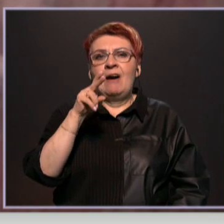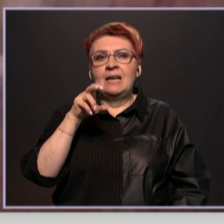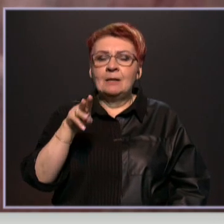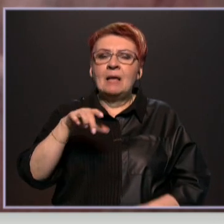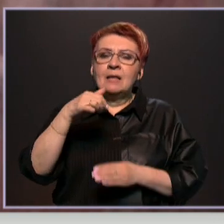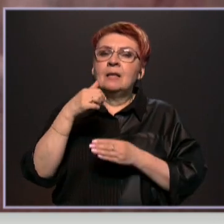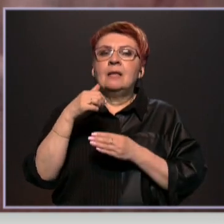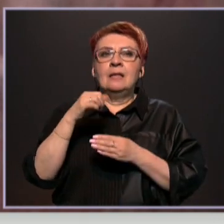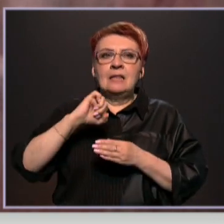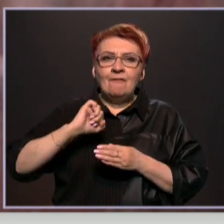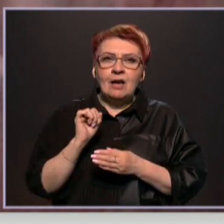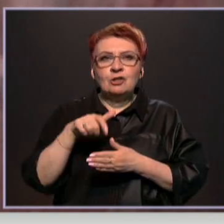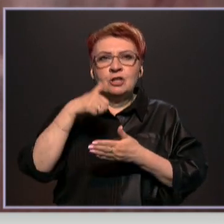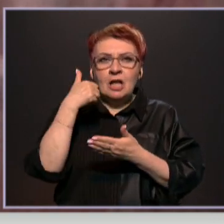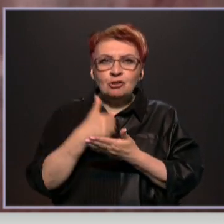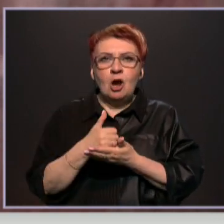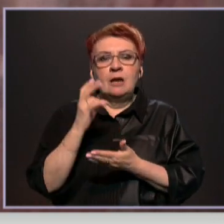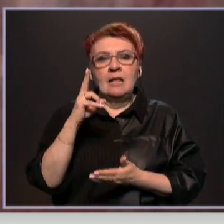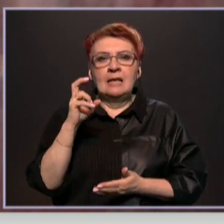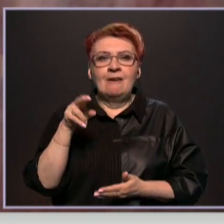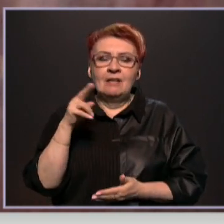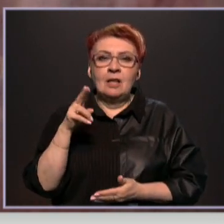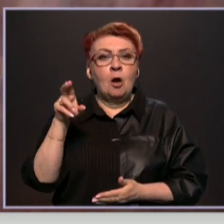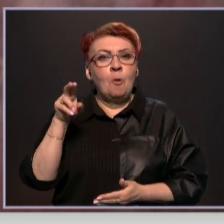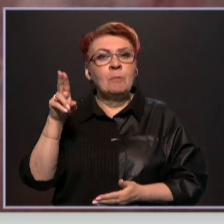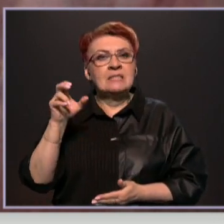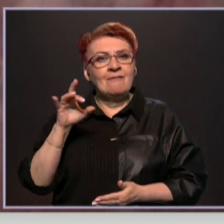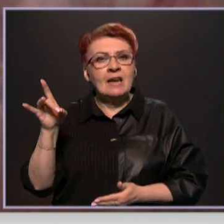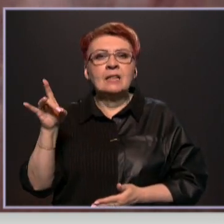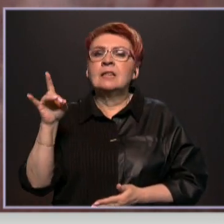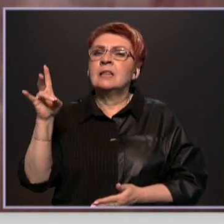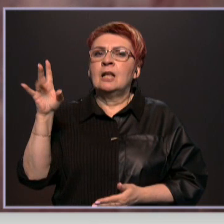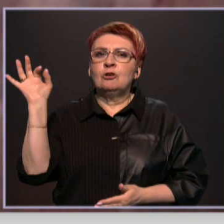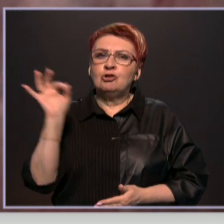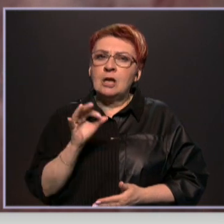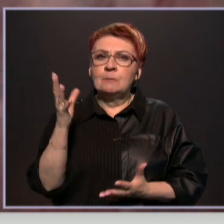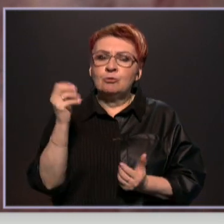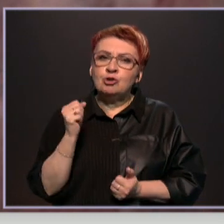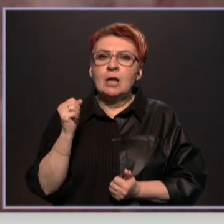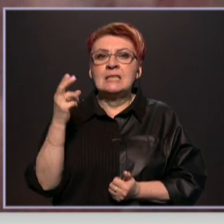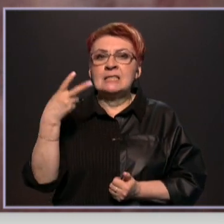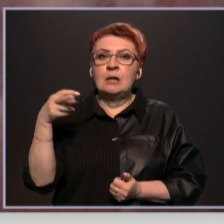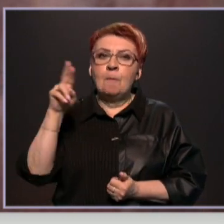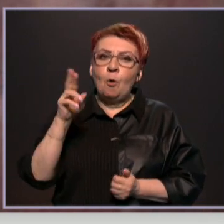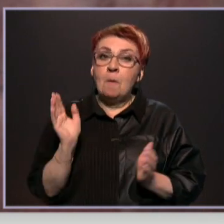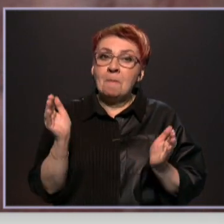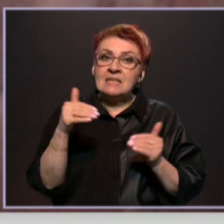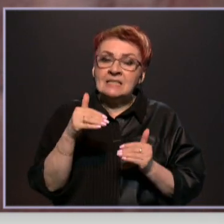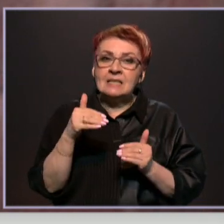НКВД мне чего-то подозрительно что поп заварен часто получает из Буя посылки под видом свечей Я